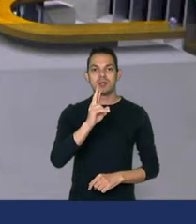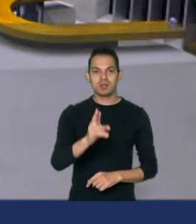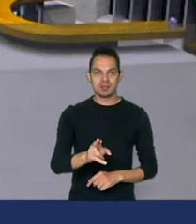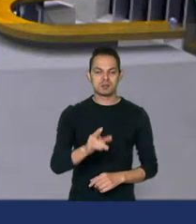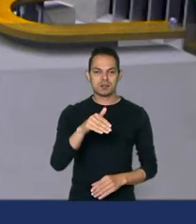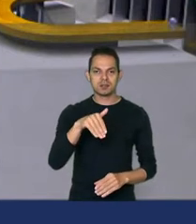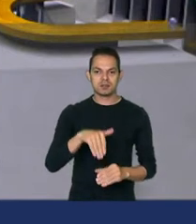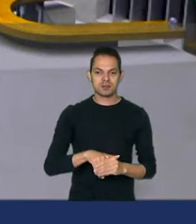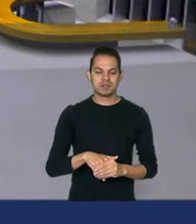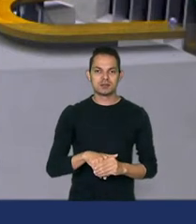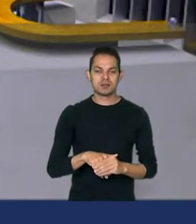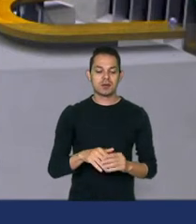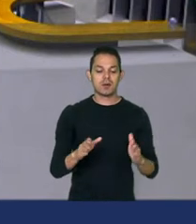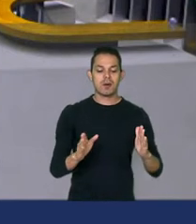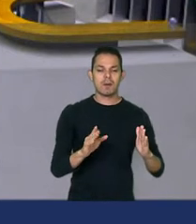ARTHUR LIRA, DEVE DIVULGAR O RESULTADO DESTA VOTAÇÃO,